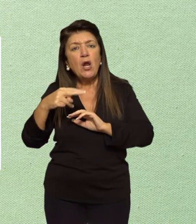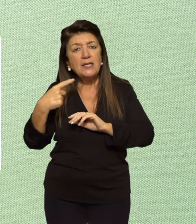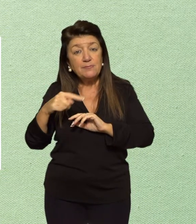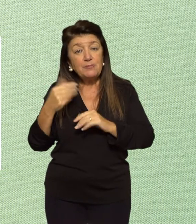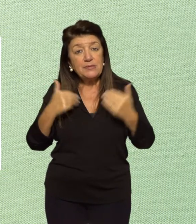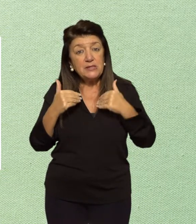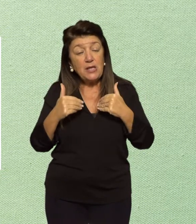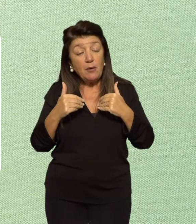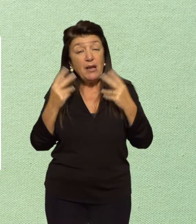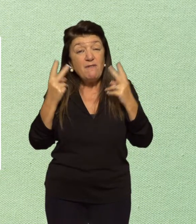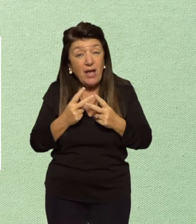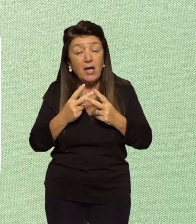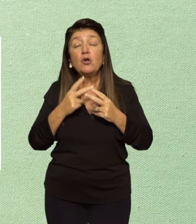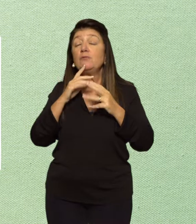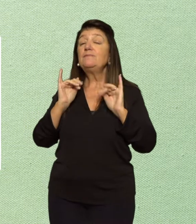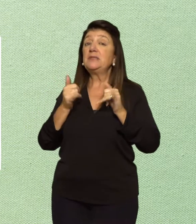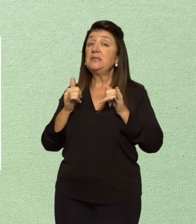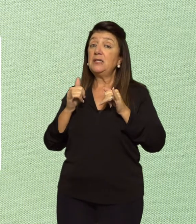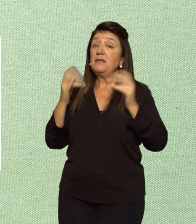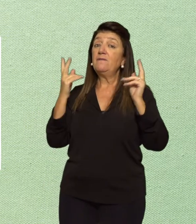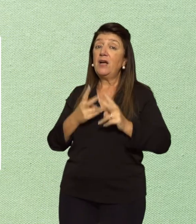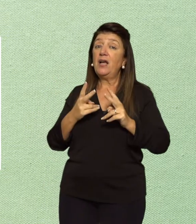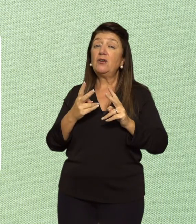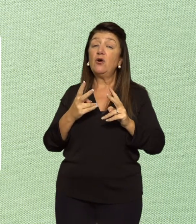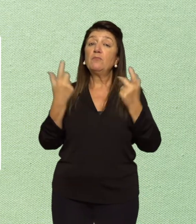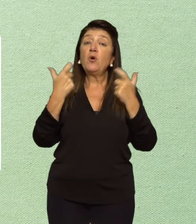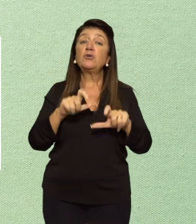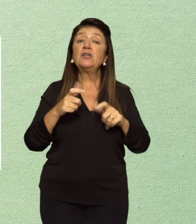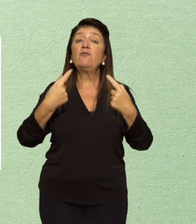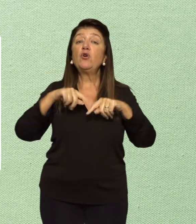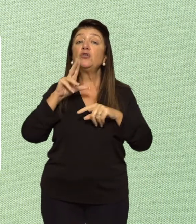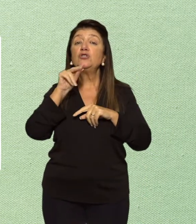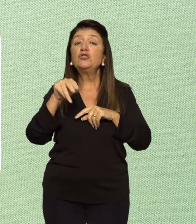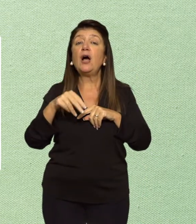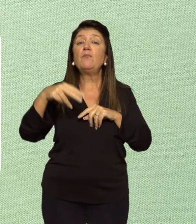quello che noi diciamo nei nostri incontri è che la violenza è violenza e anche quando viene declinata